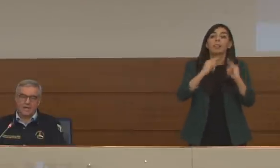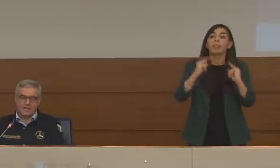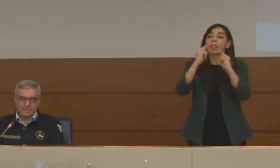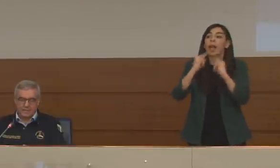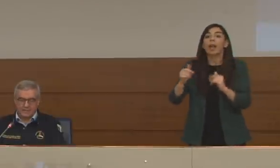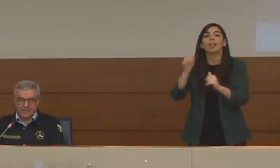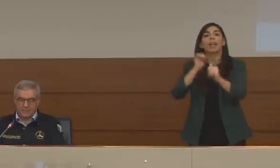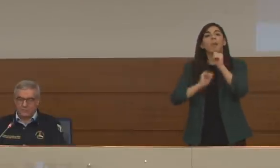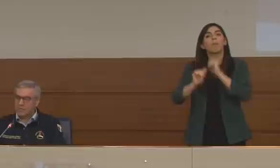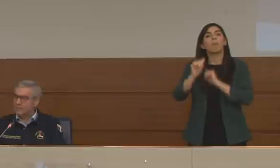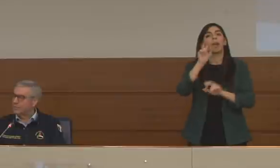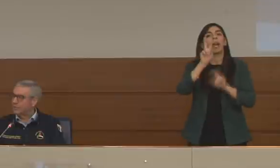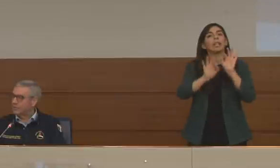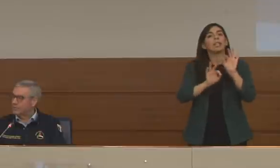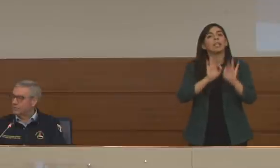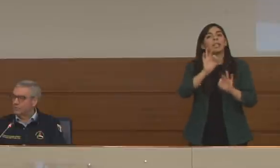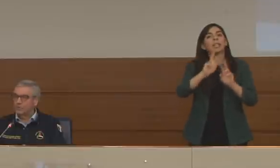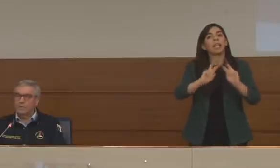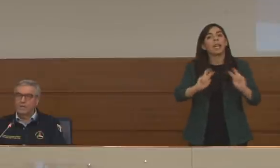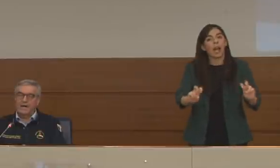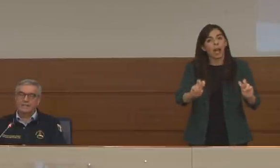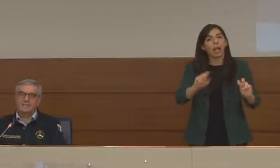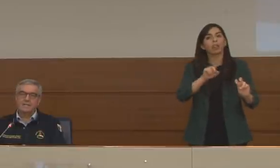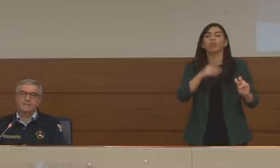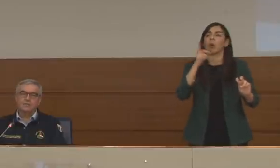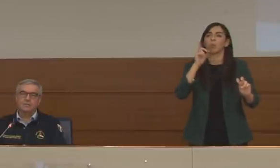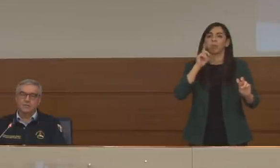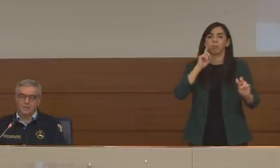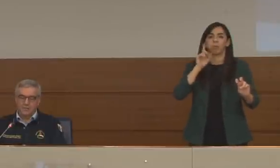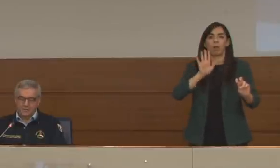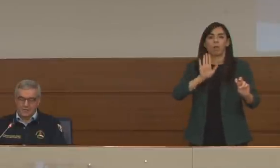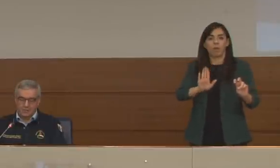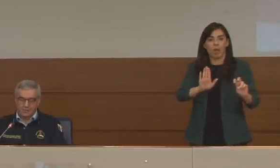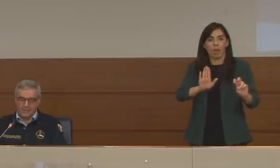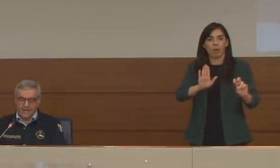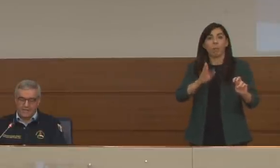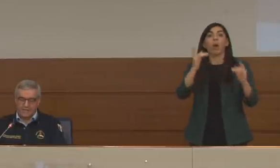rimane inalterato, sia per quelle che sono all'esterno degli ospedali che